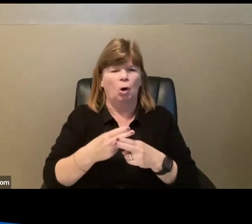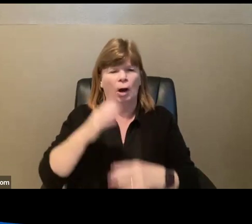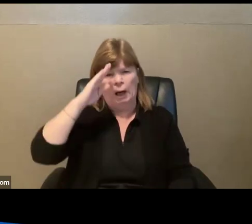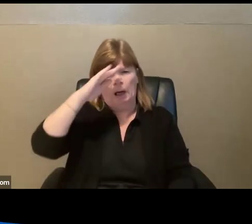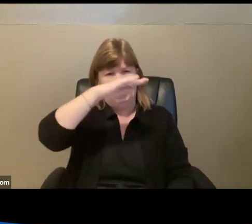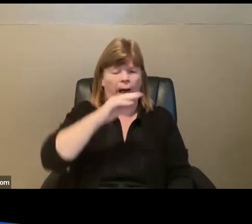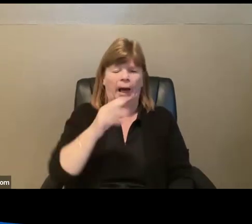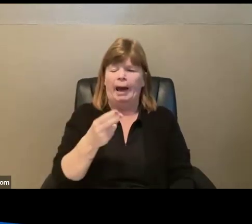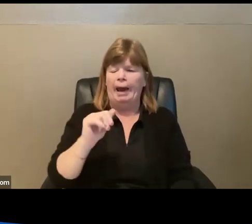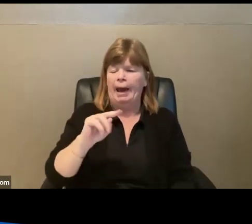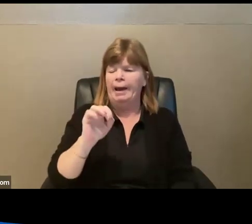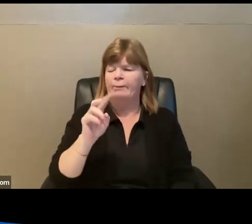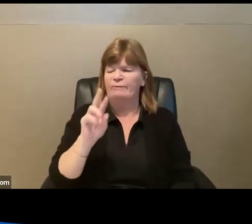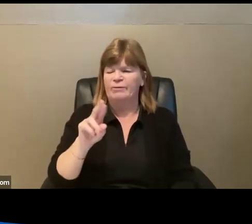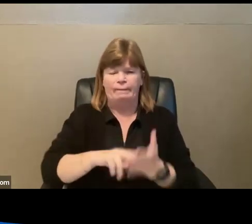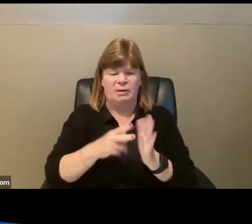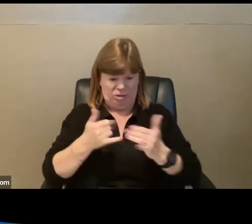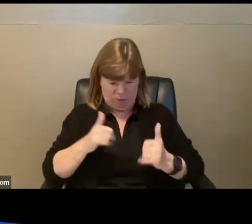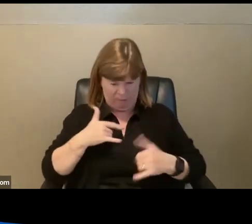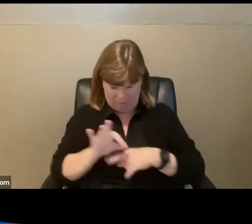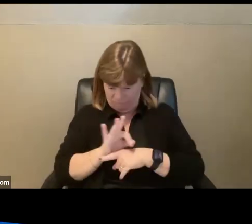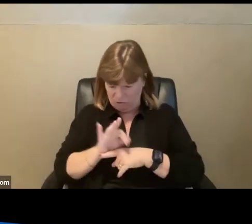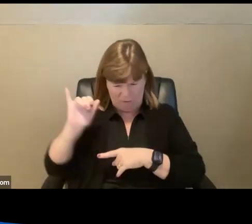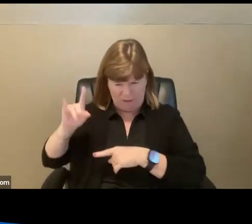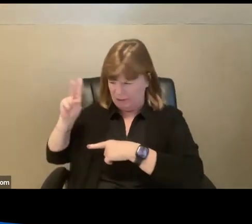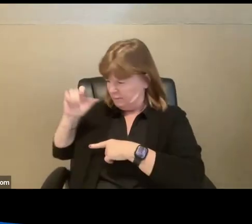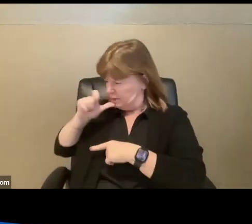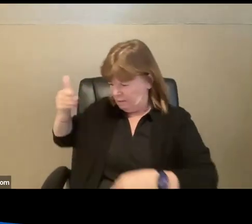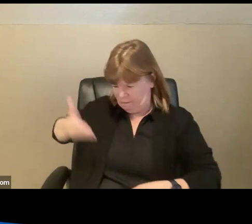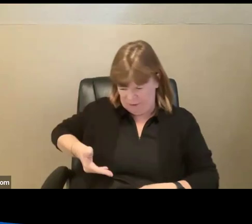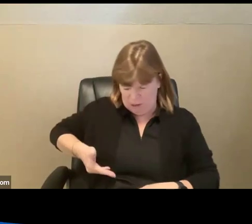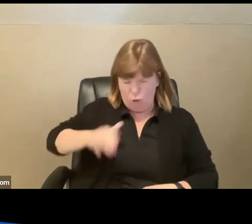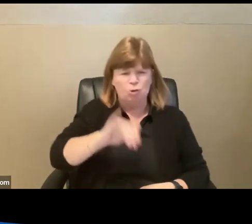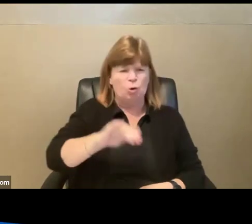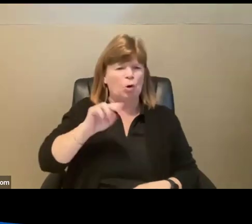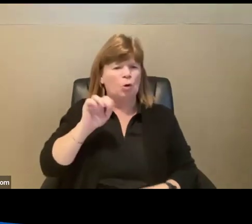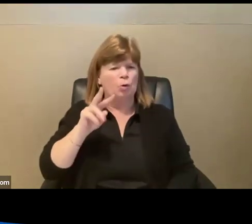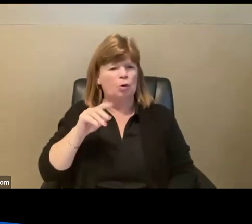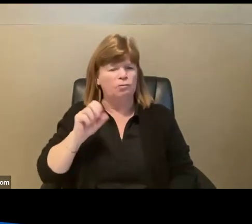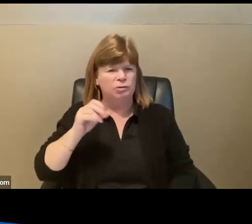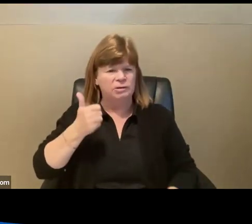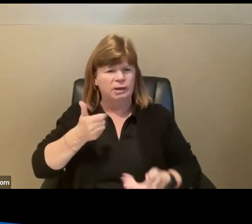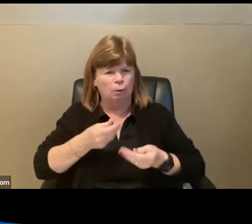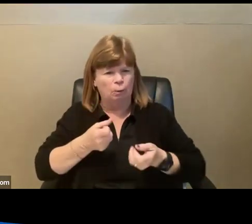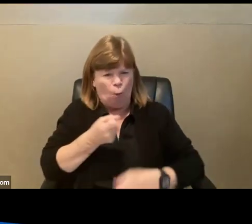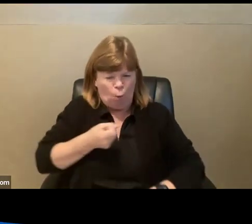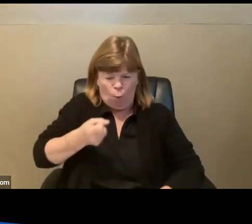Todavía tienes esta función sin que el dispositivo esté ahí. Esos nervios todavía están transmitiendo esa estimulación de alguna manera.